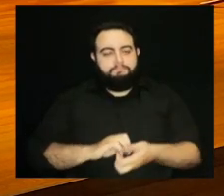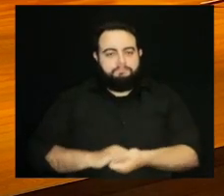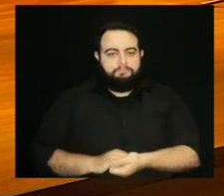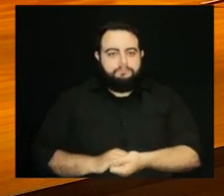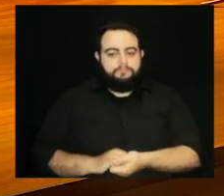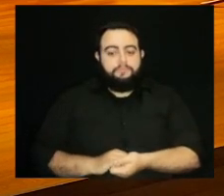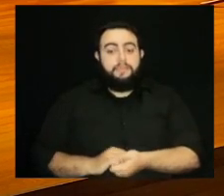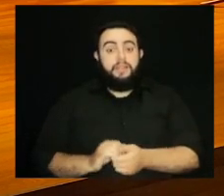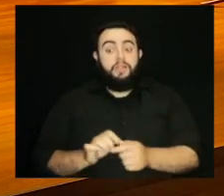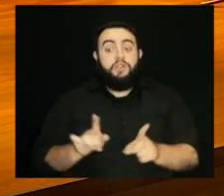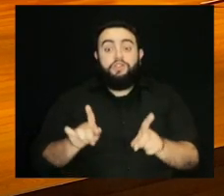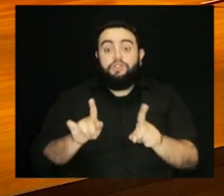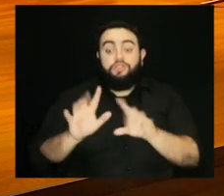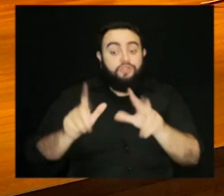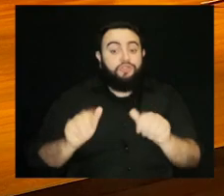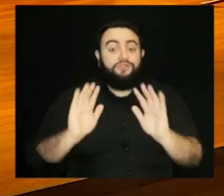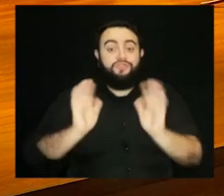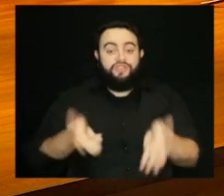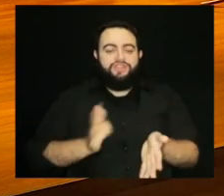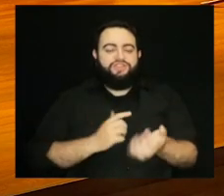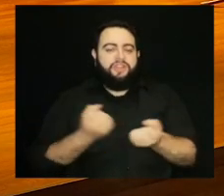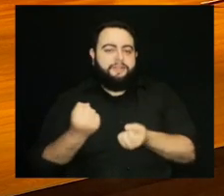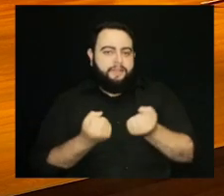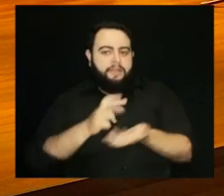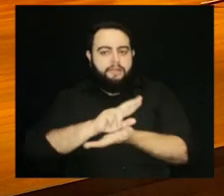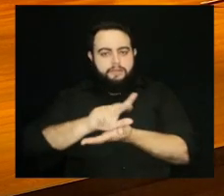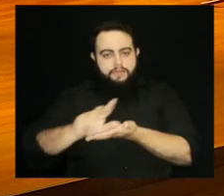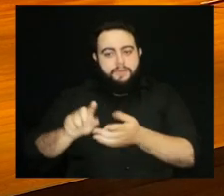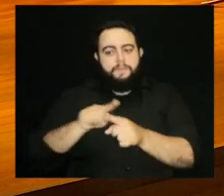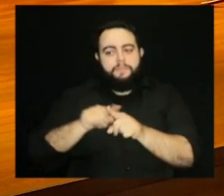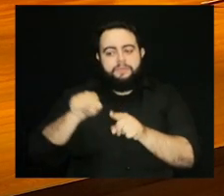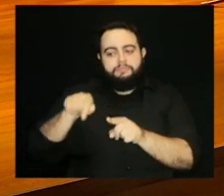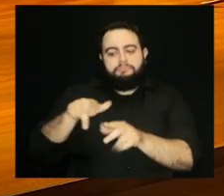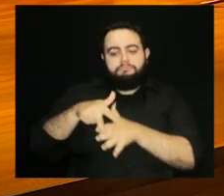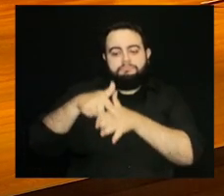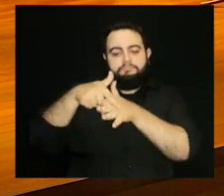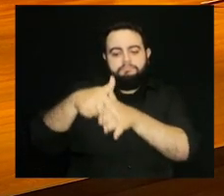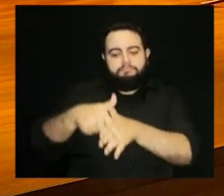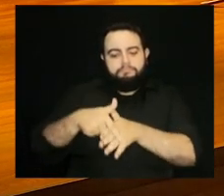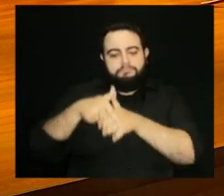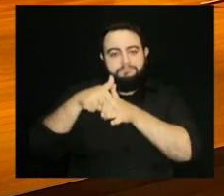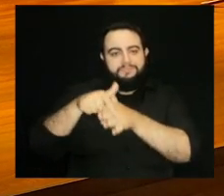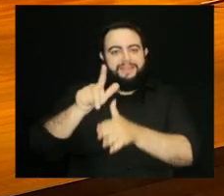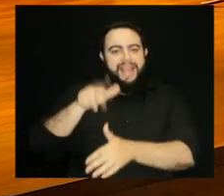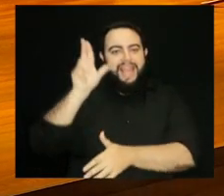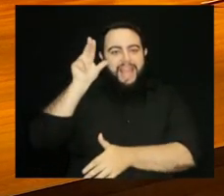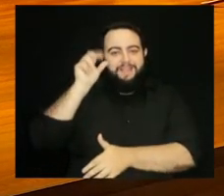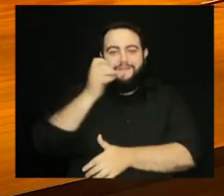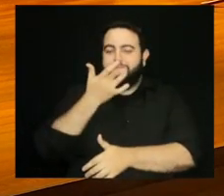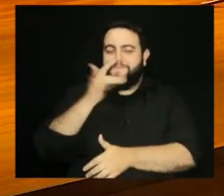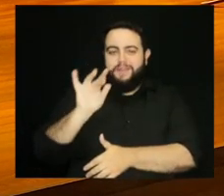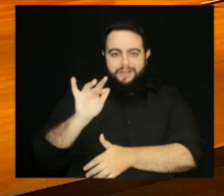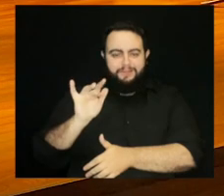automóvel, numa carruagem puxada por cavalos brancos. Essa imagem é maravilhosa.